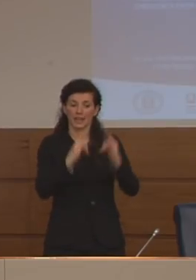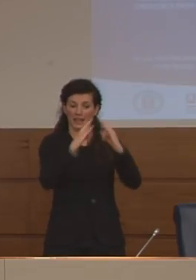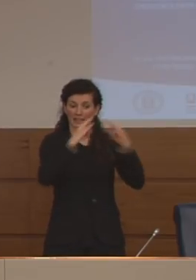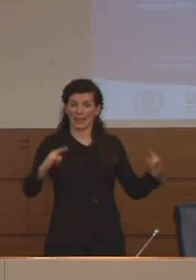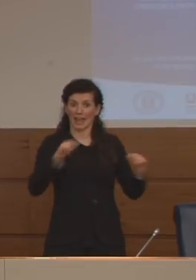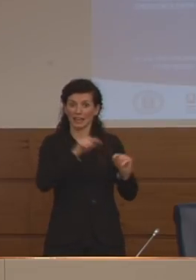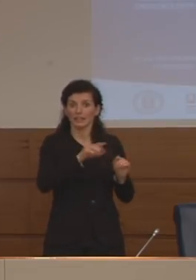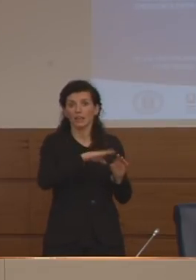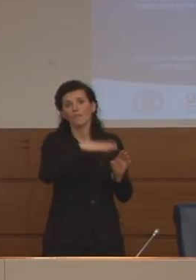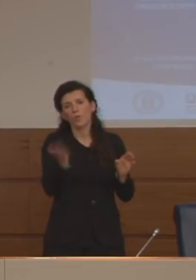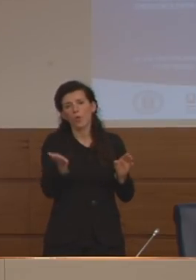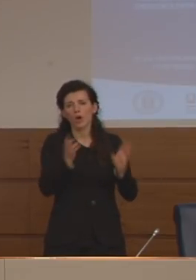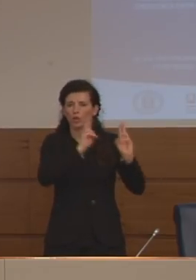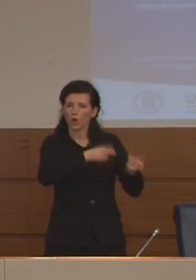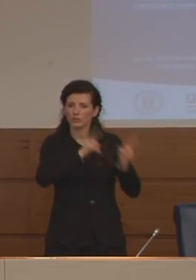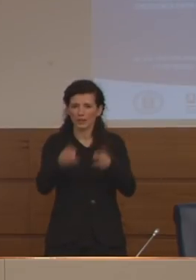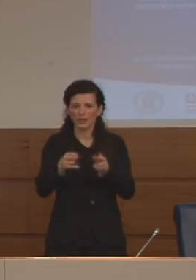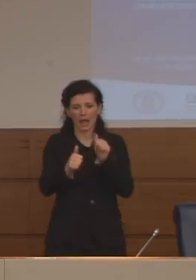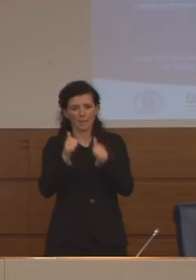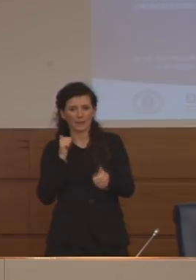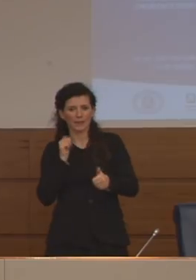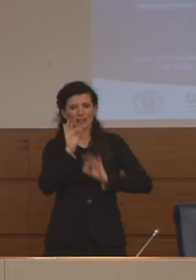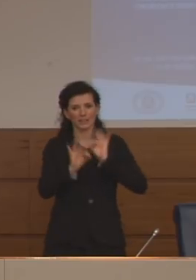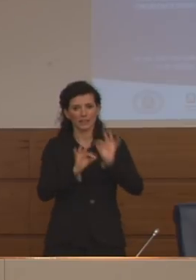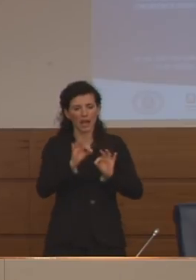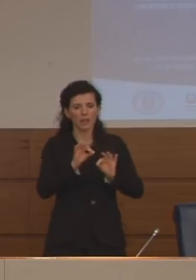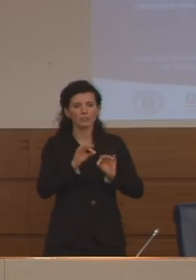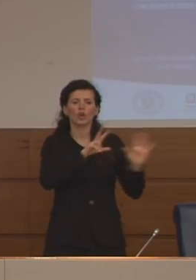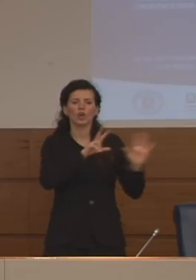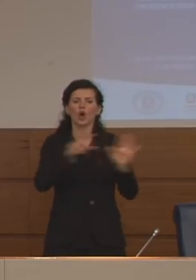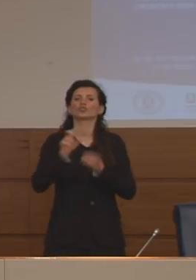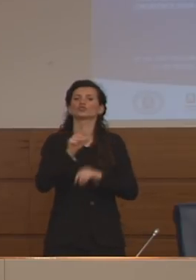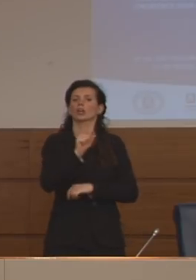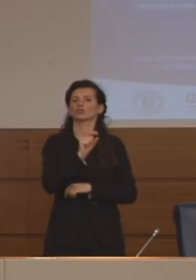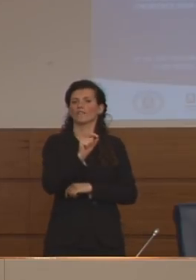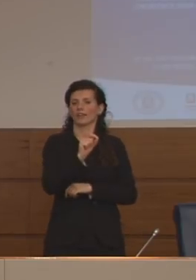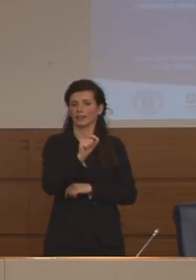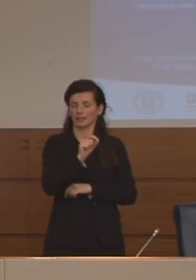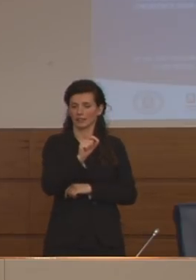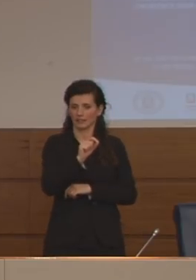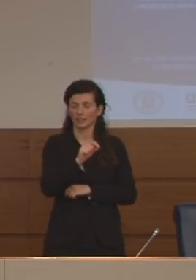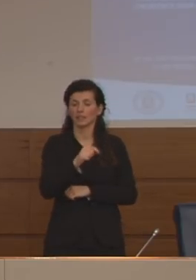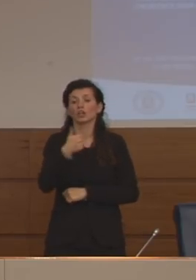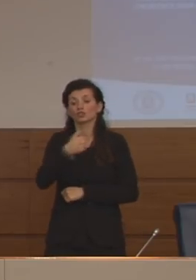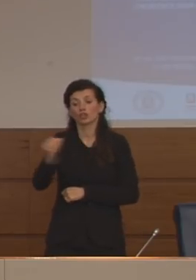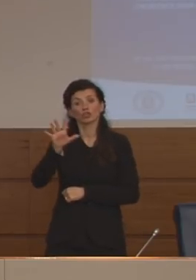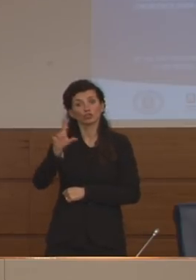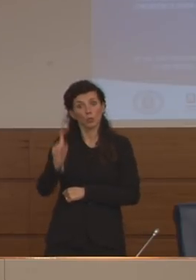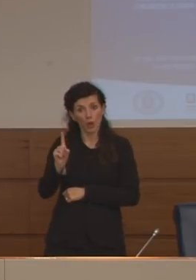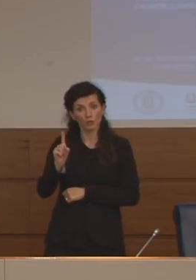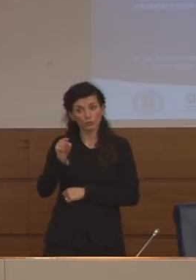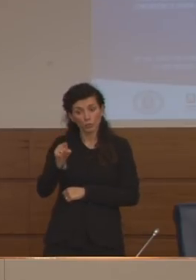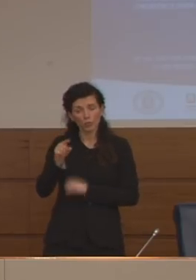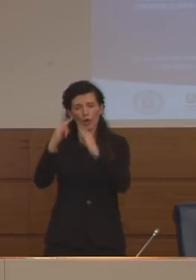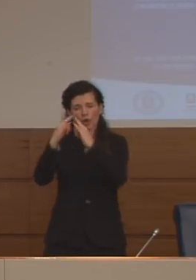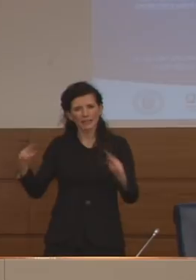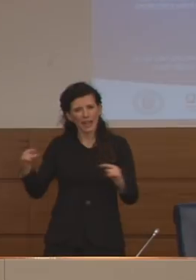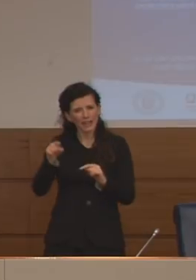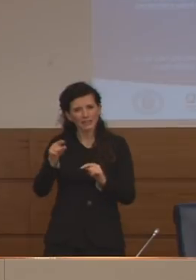per il pre-triage sono in totale 820 e 151 sono le tende di pre-triage negli